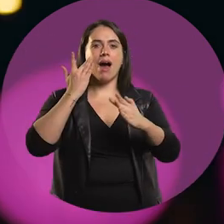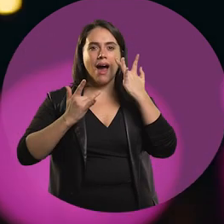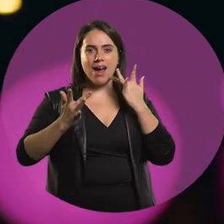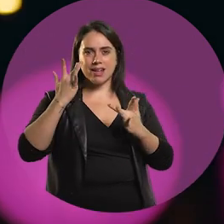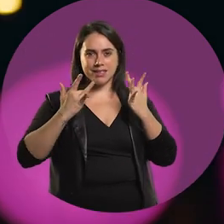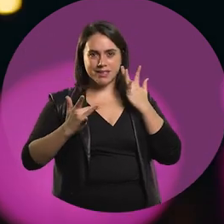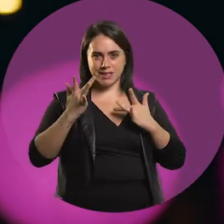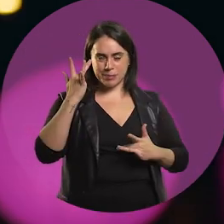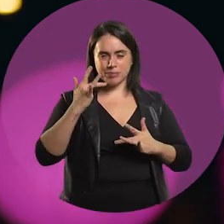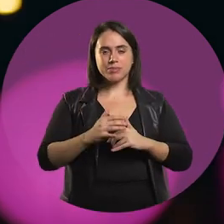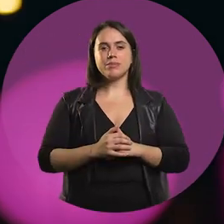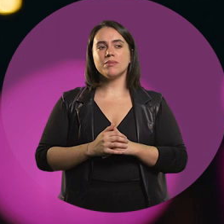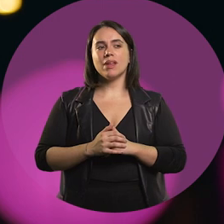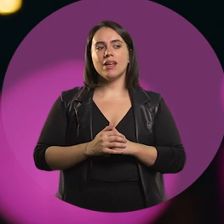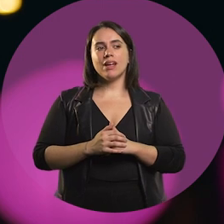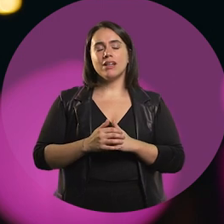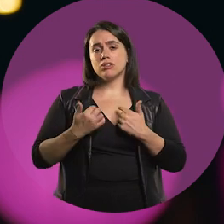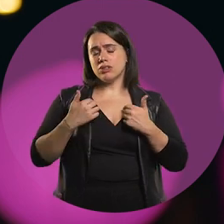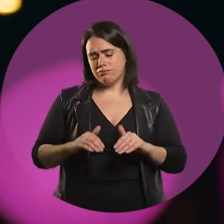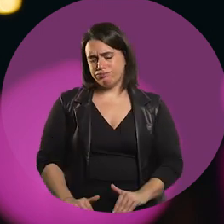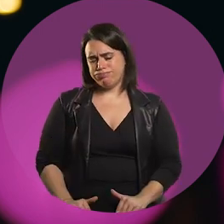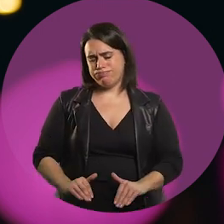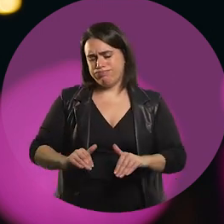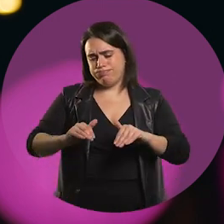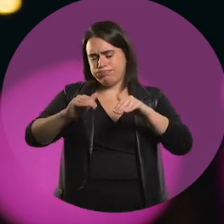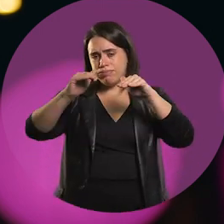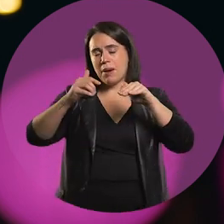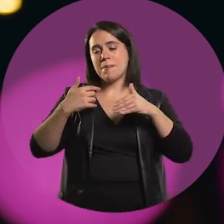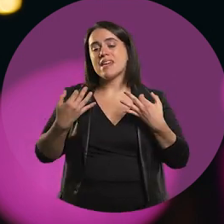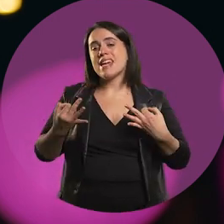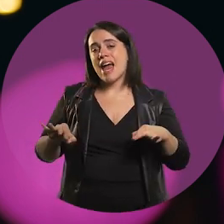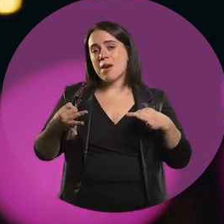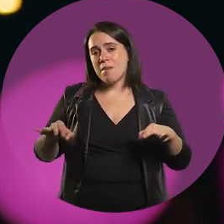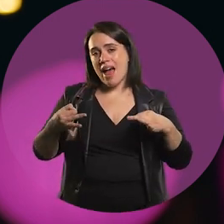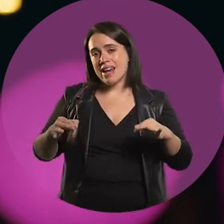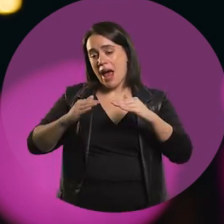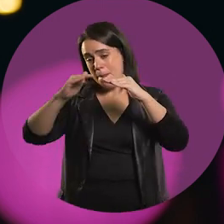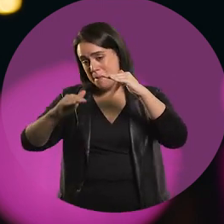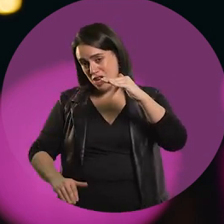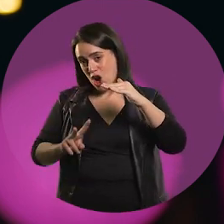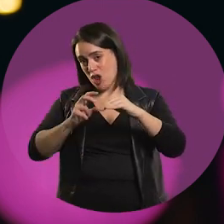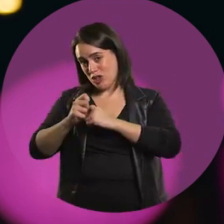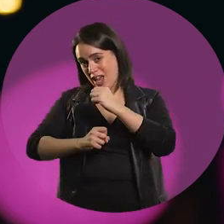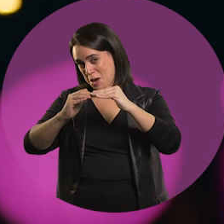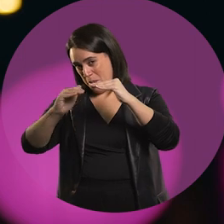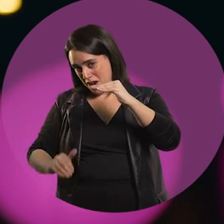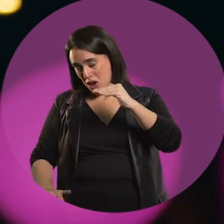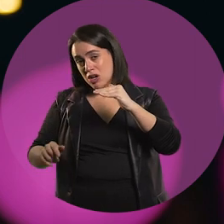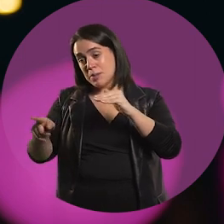Tuve la alegría de crecer con una hermana dos años menor que yo y con mi prima, que tenía su misma edad.